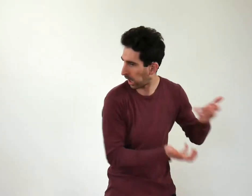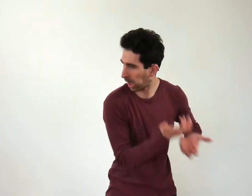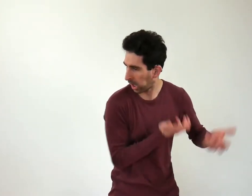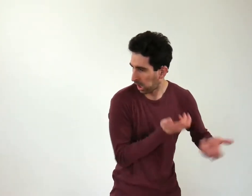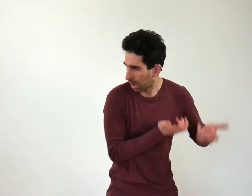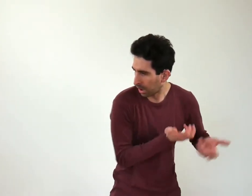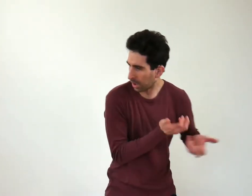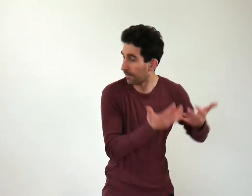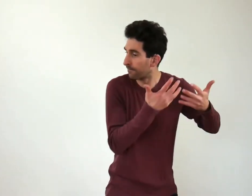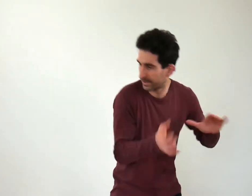*Cuisson*